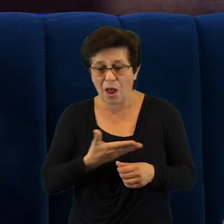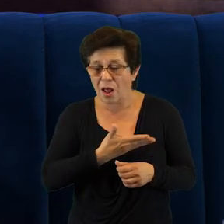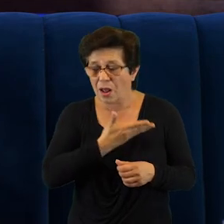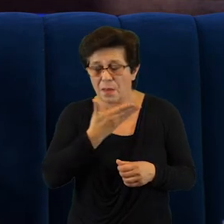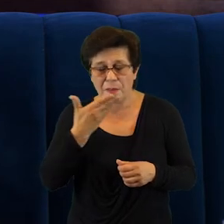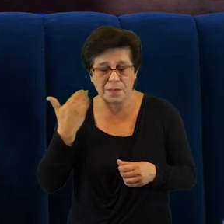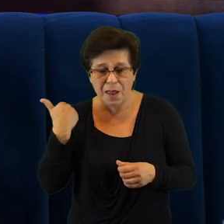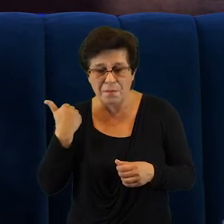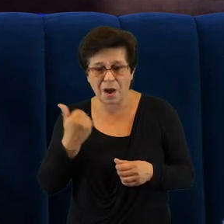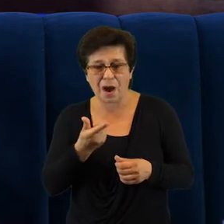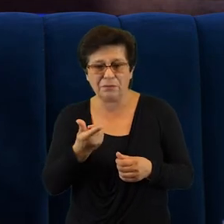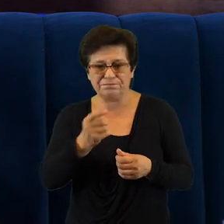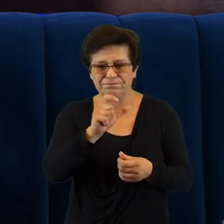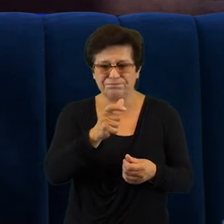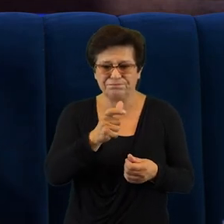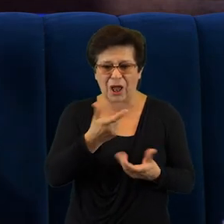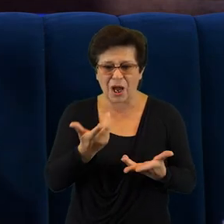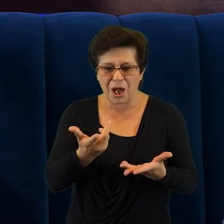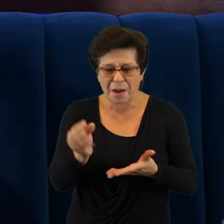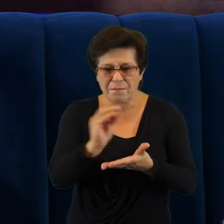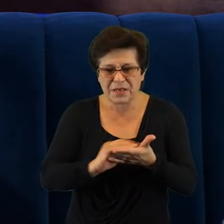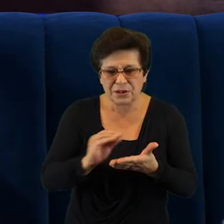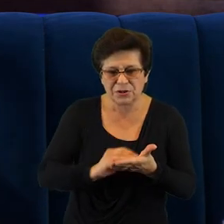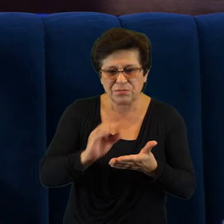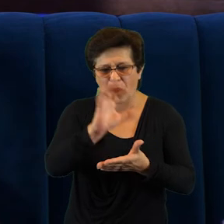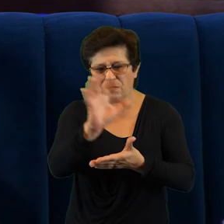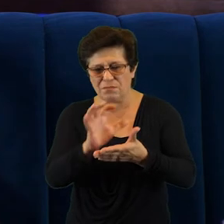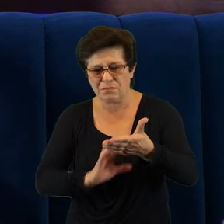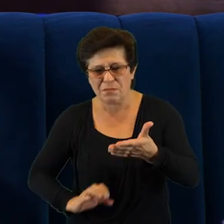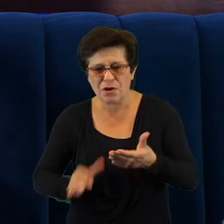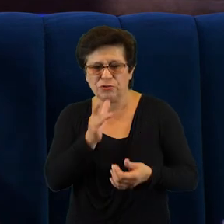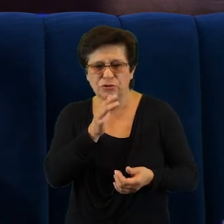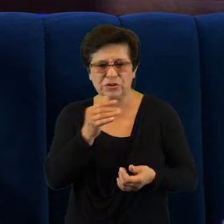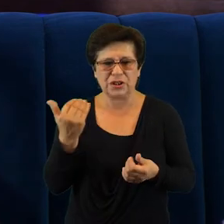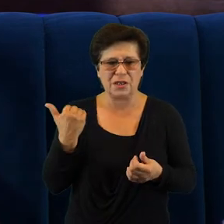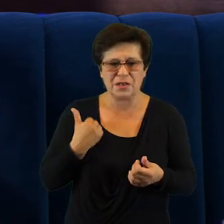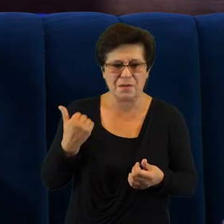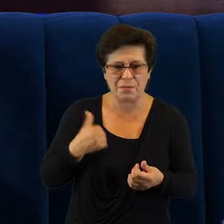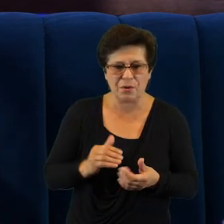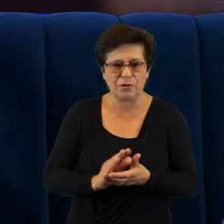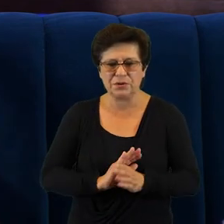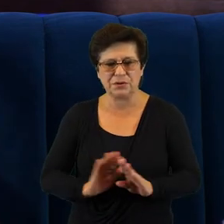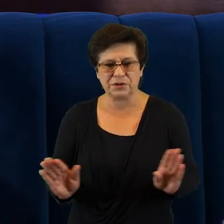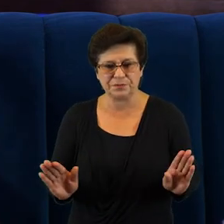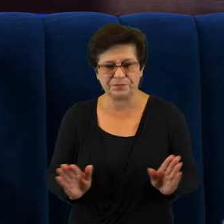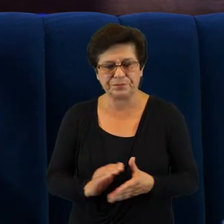Święty język hebrajski był przeznaczony dla świętych ksiąg, dla modlitw, dla rozważań, komentarzy do Biblii.